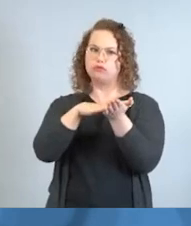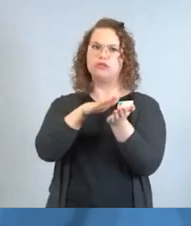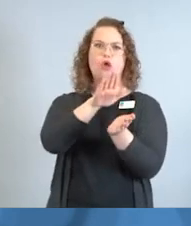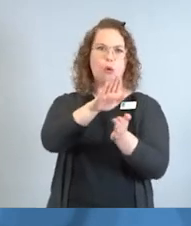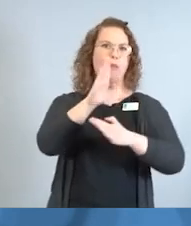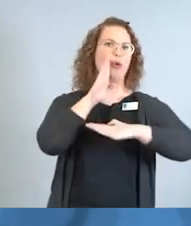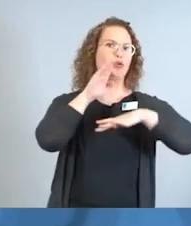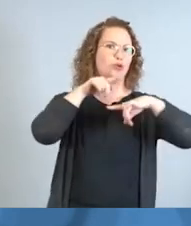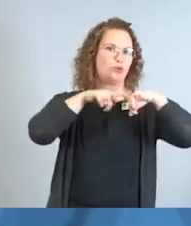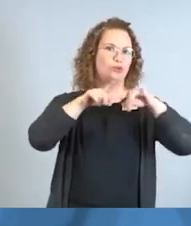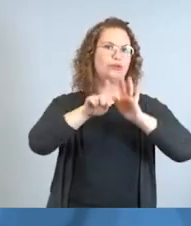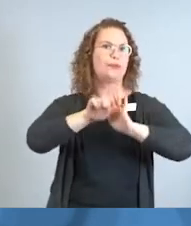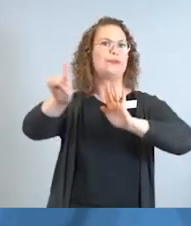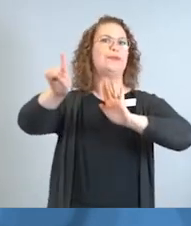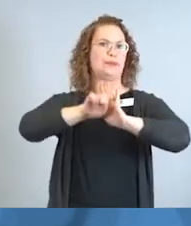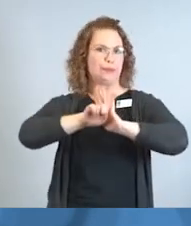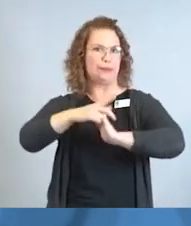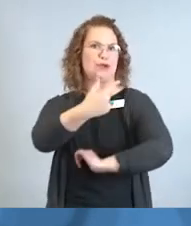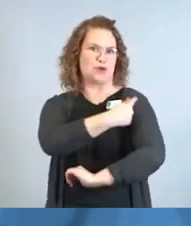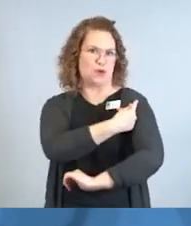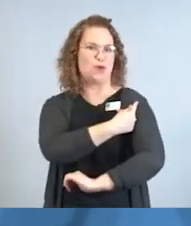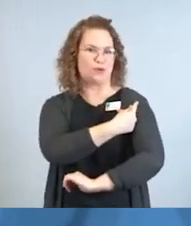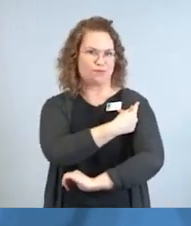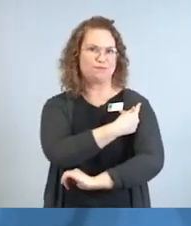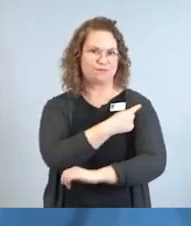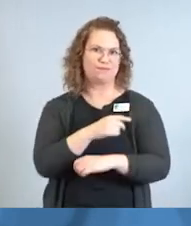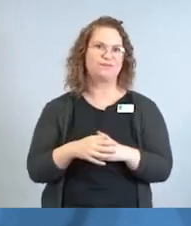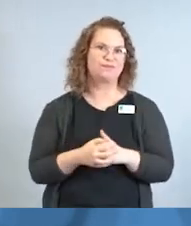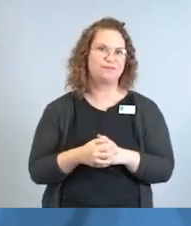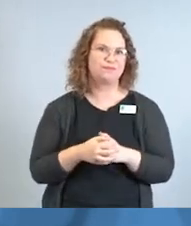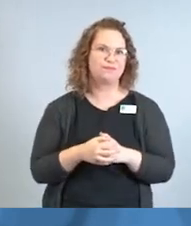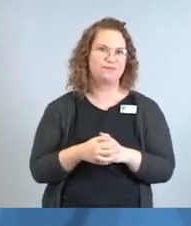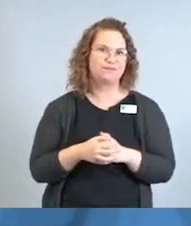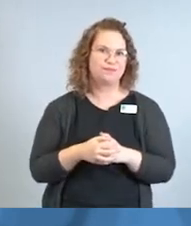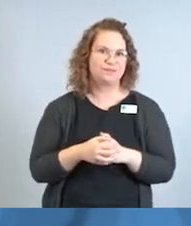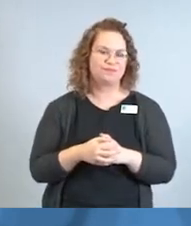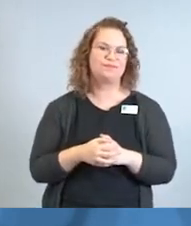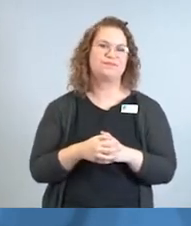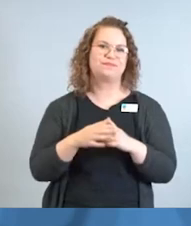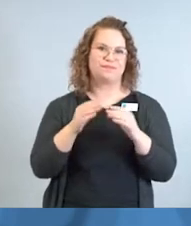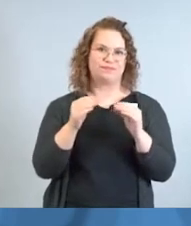Kotikunnassa kuitenkin varmasti käydään kesän aikana vähintään kerran.